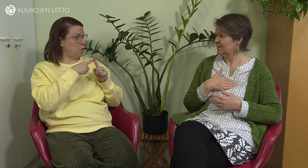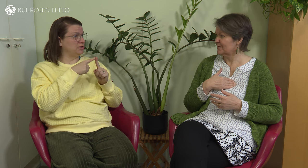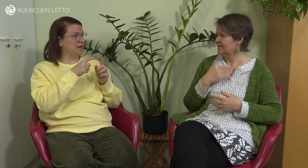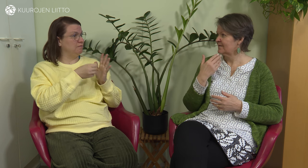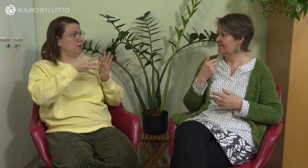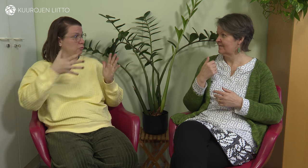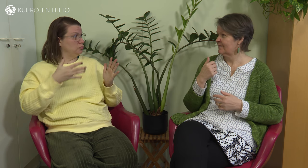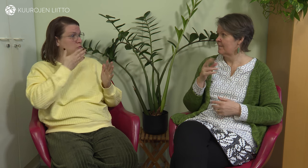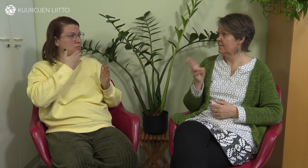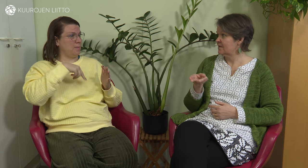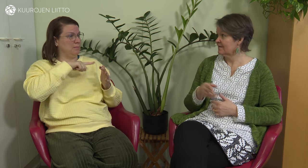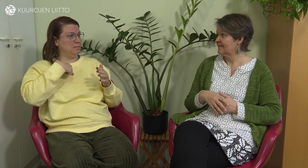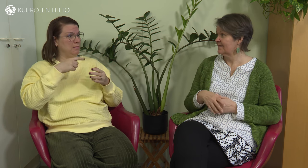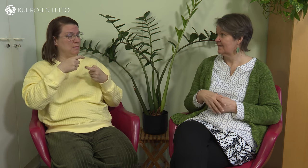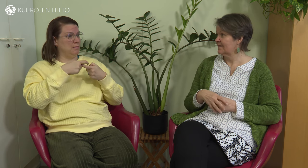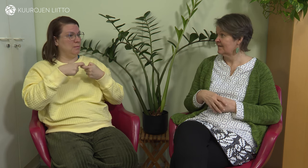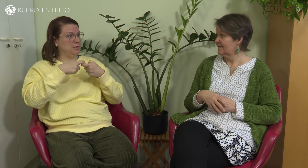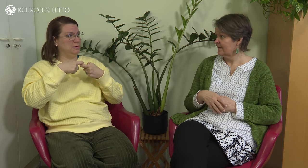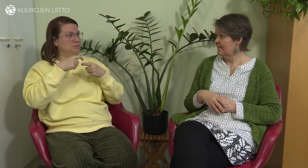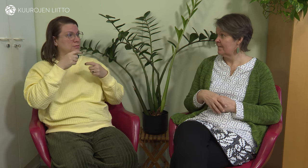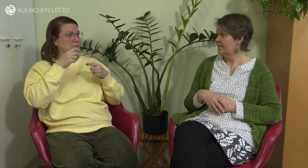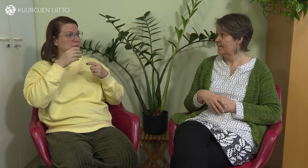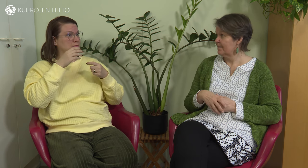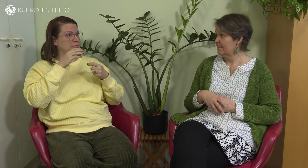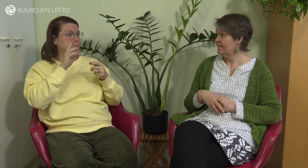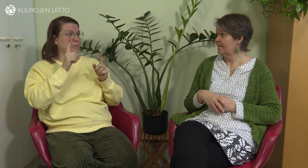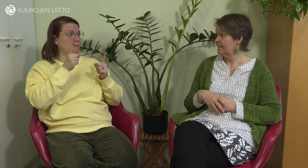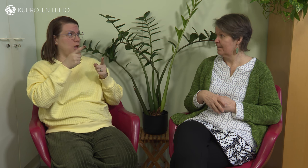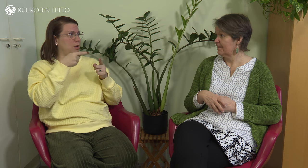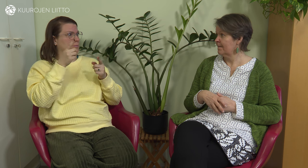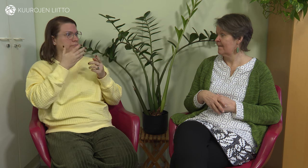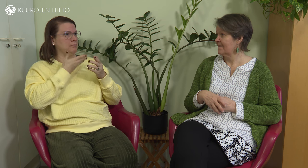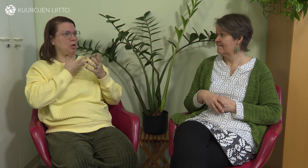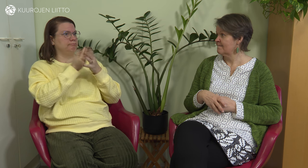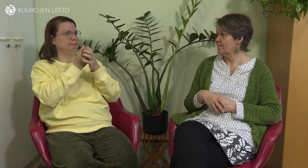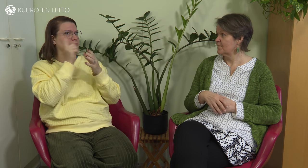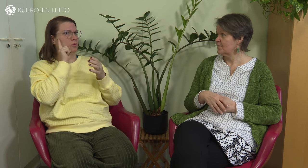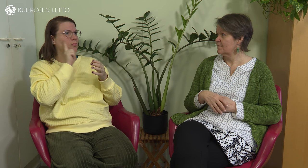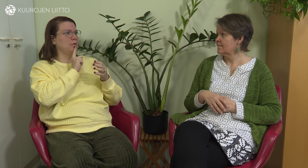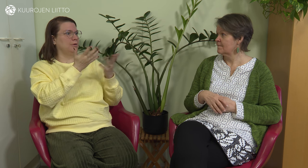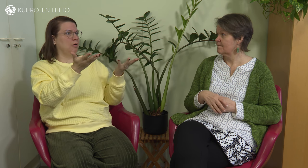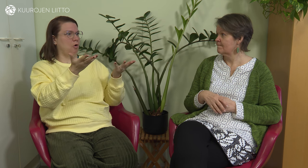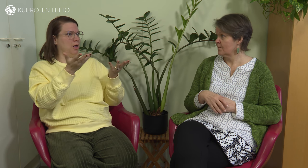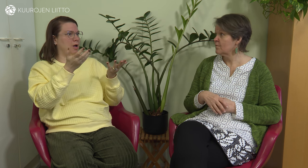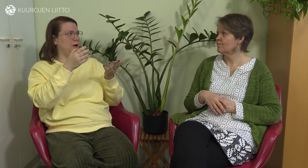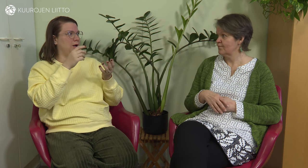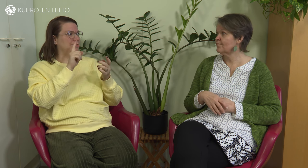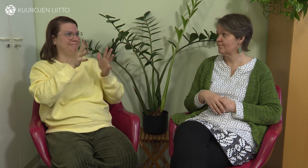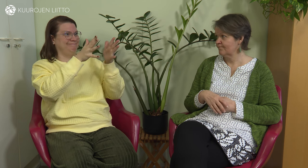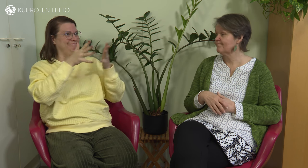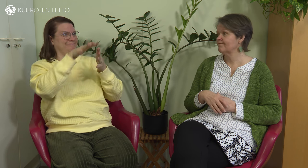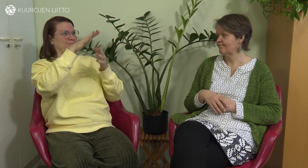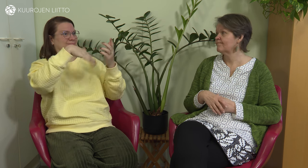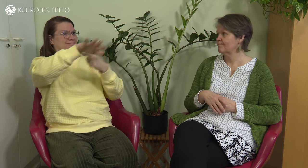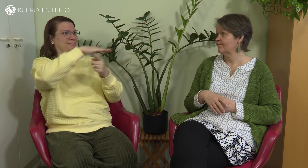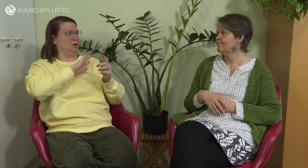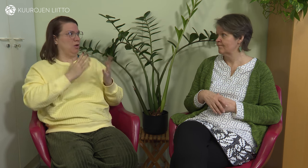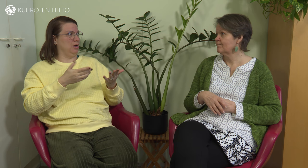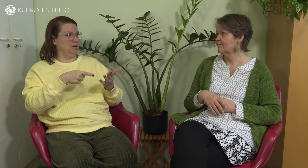Tällä on erityisen positiiviset vaikutukset niille perheille, joilla ei ehkä ole arjessaan muuten paljoa viittomakieltä.